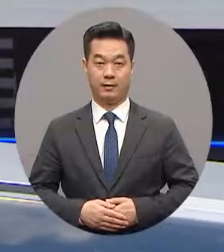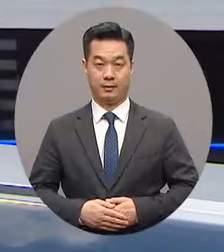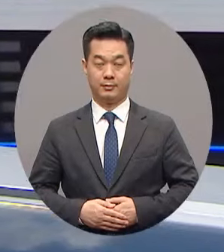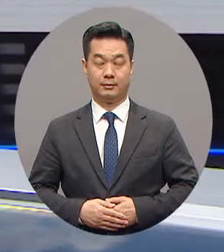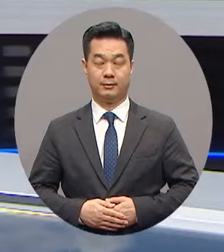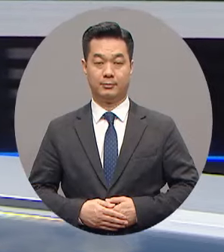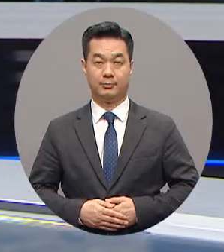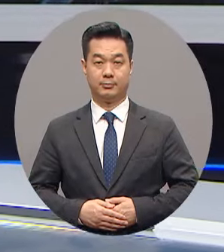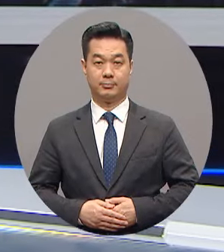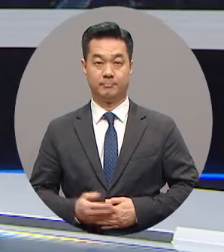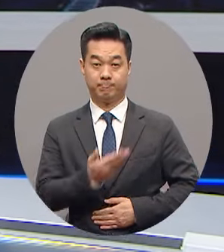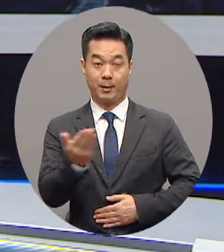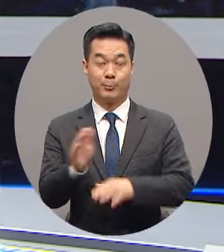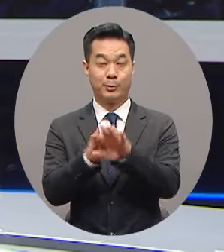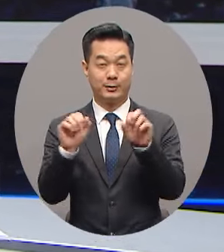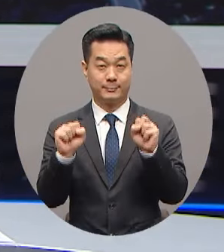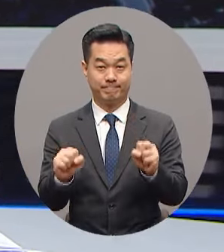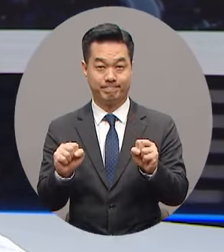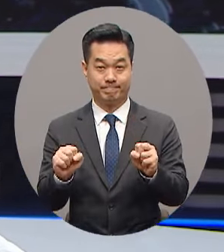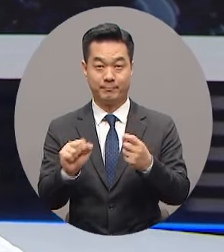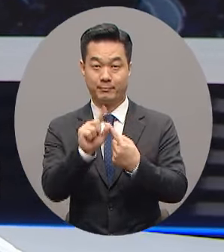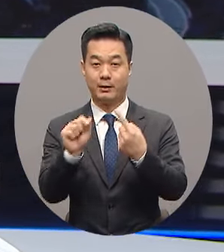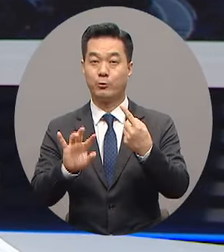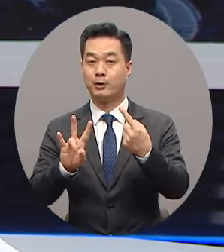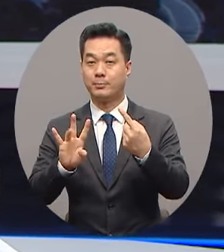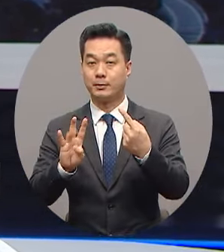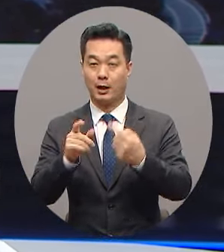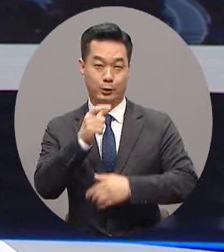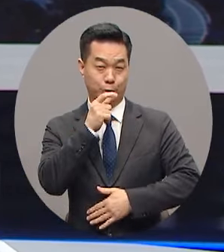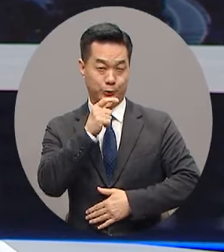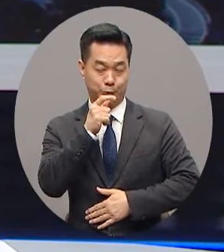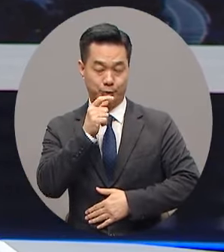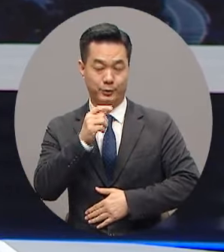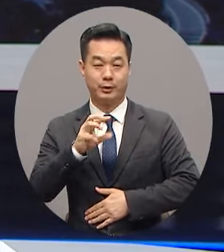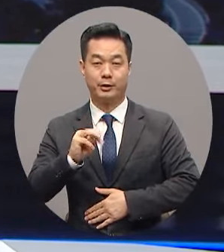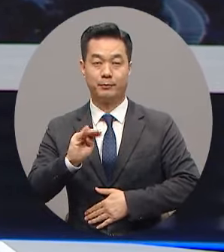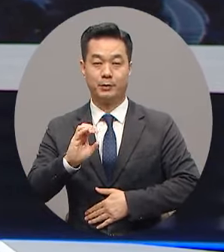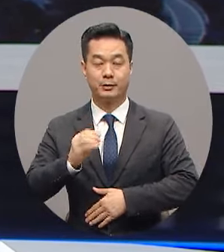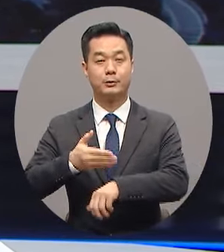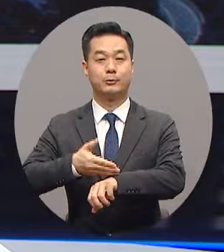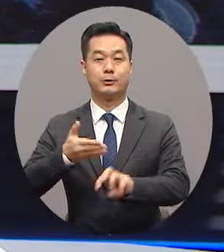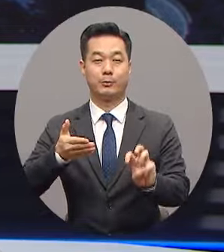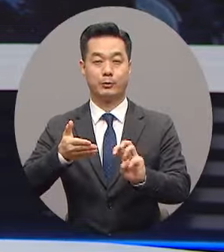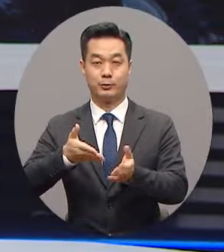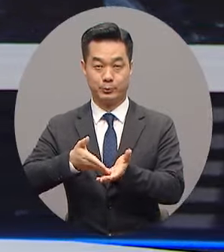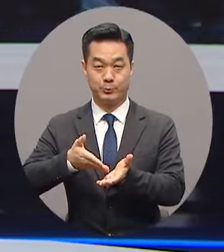(앵커) 여러분, 안녕하십니까?